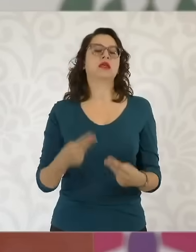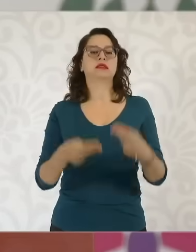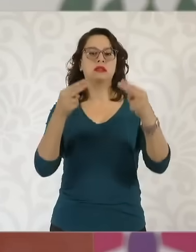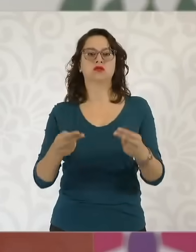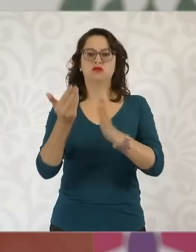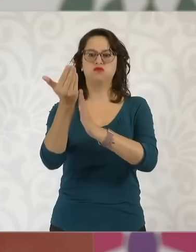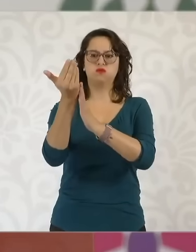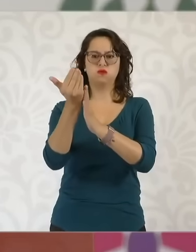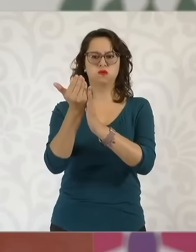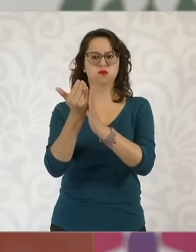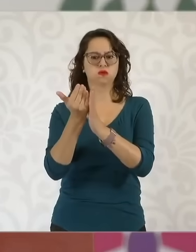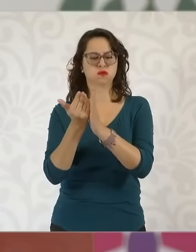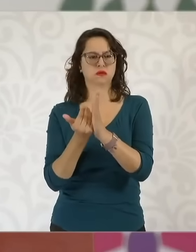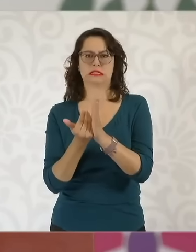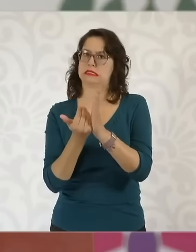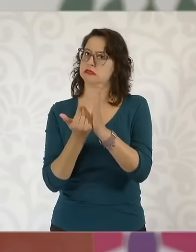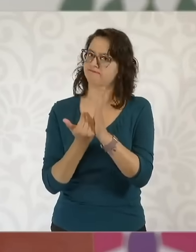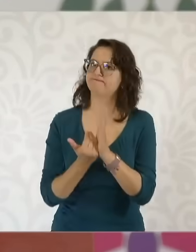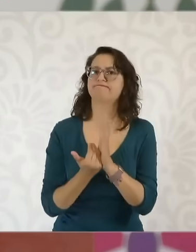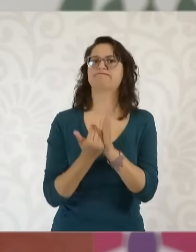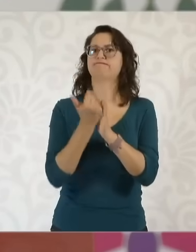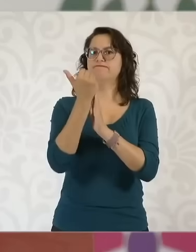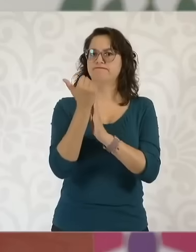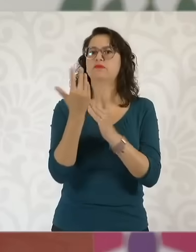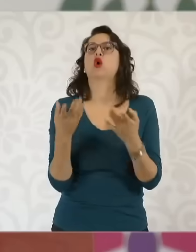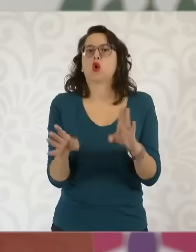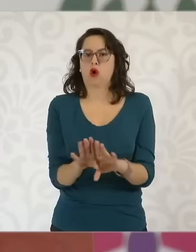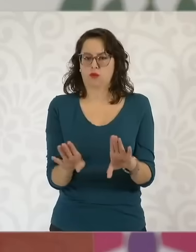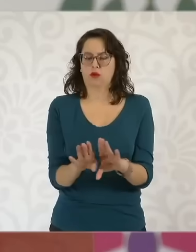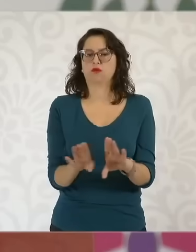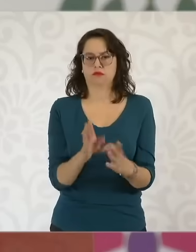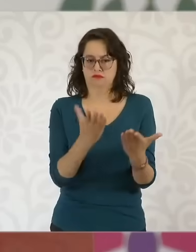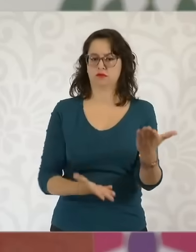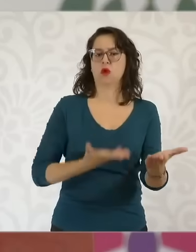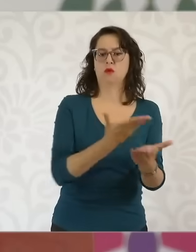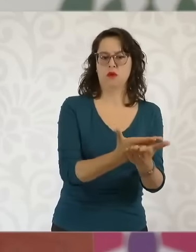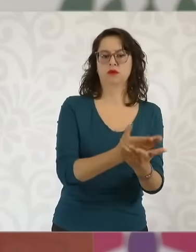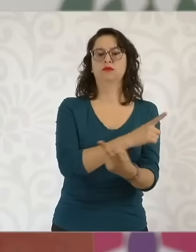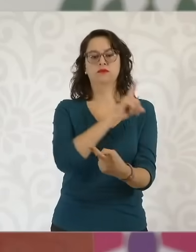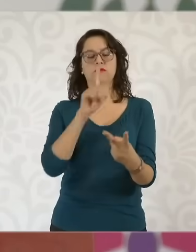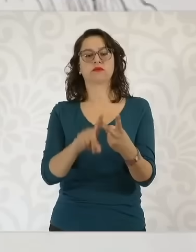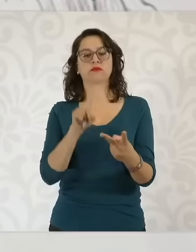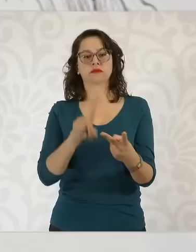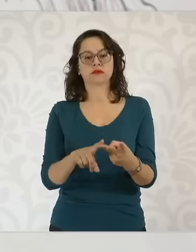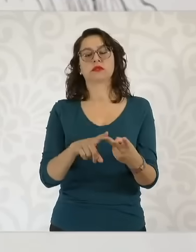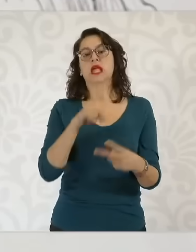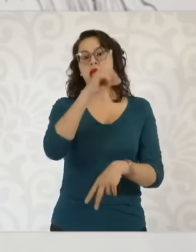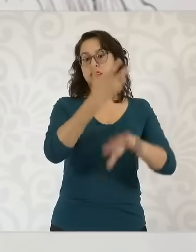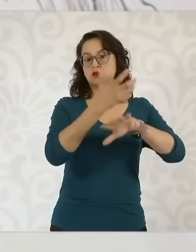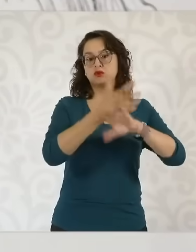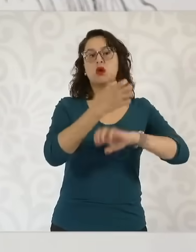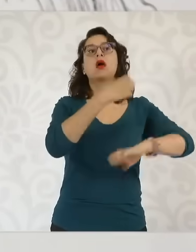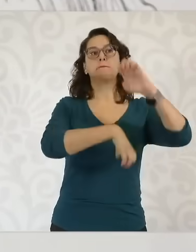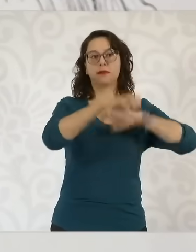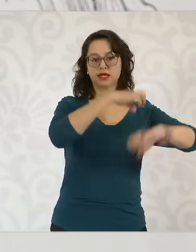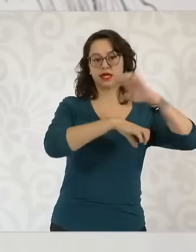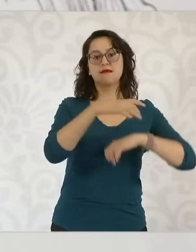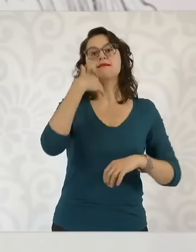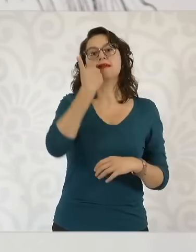al presidente Trump. eh inversiones importantes de empresas estadounidenses en México, pero se